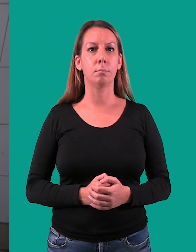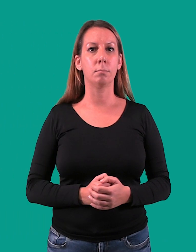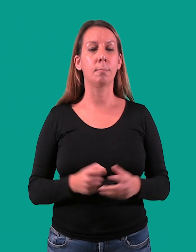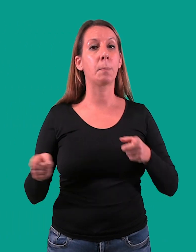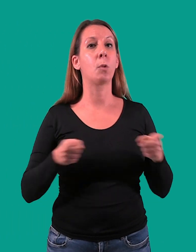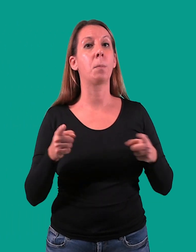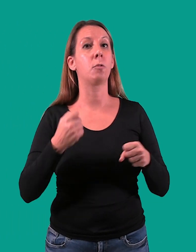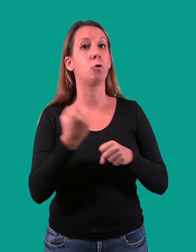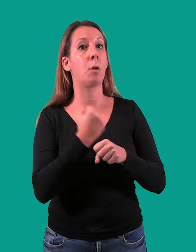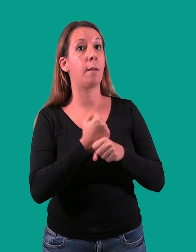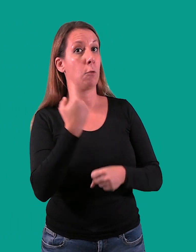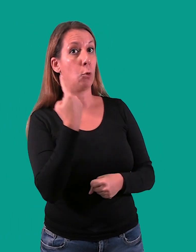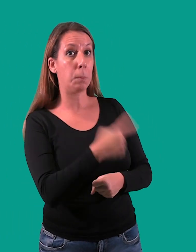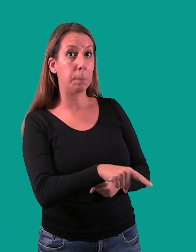Patrik deve prestare attenzione quando smonta gli pneumatici e utilizzare i guanti.